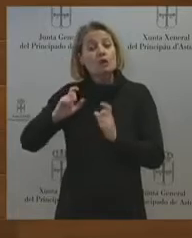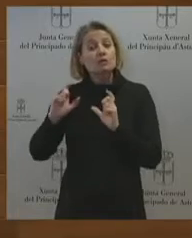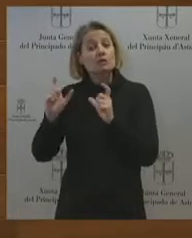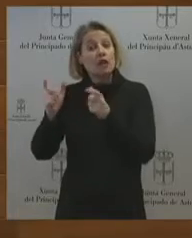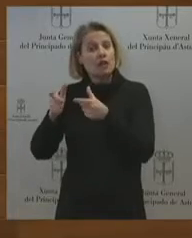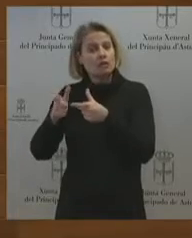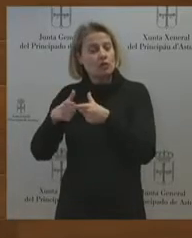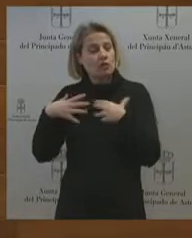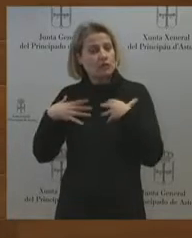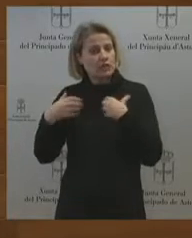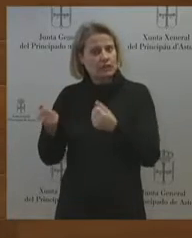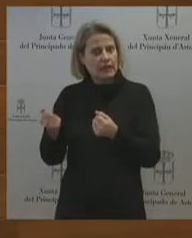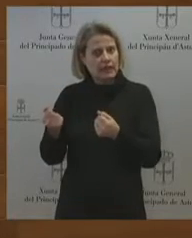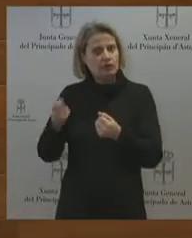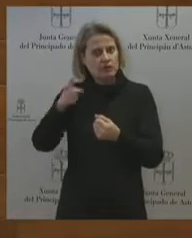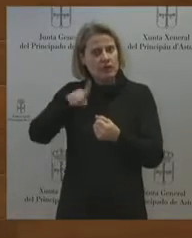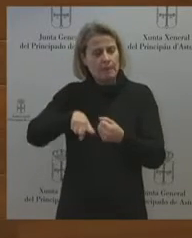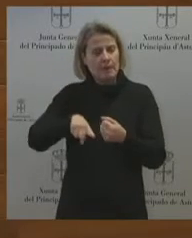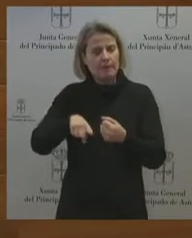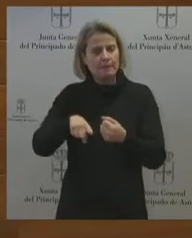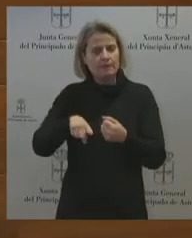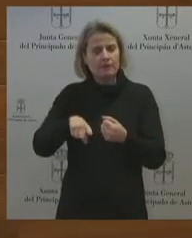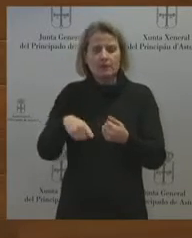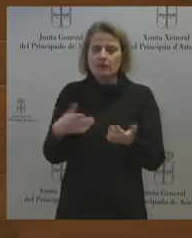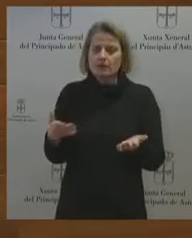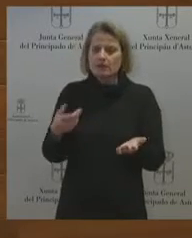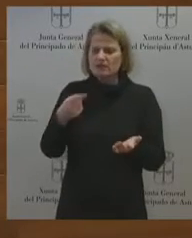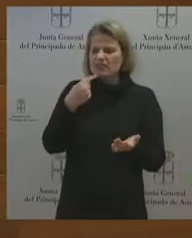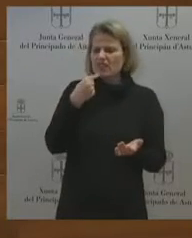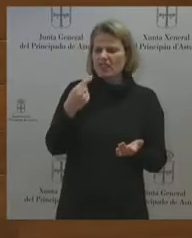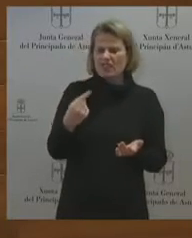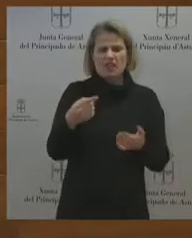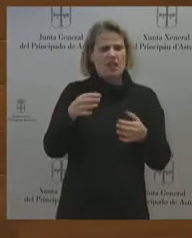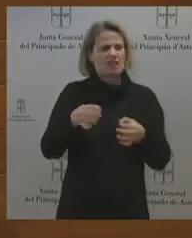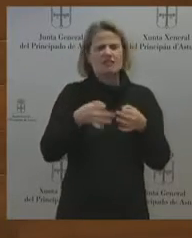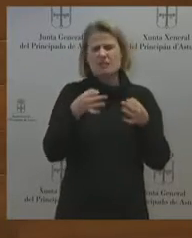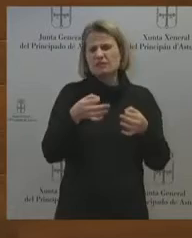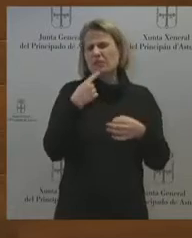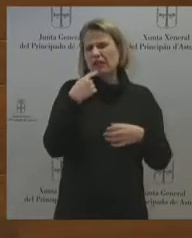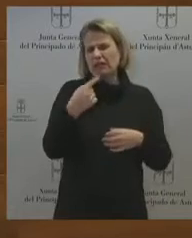también, como un parapeto para su gestión, para su mala gestión, a la pandemia. Creo que unas